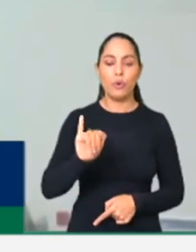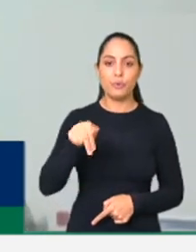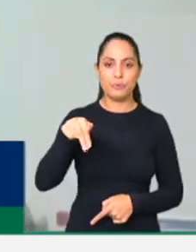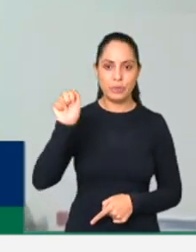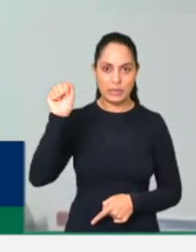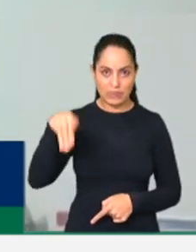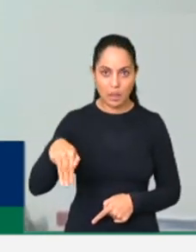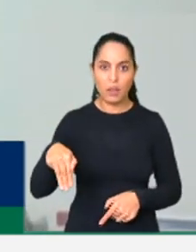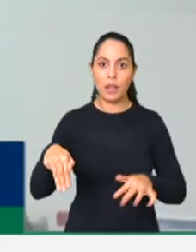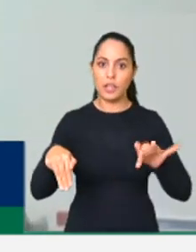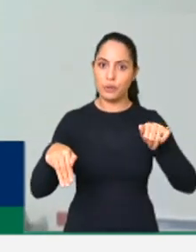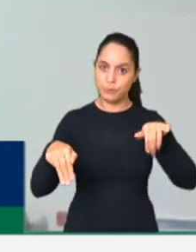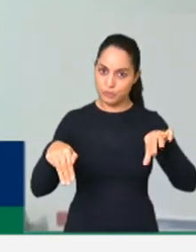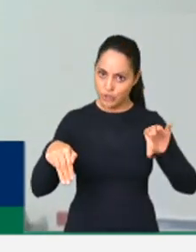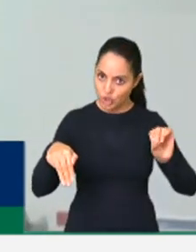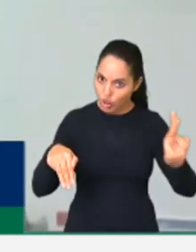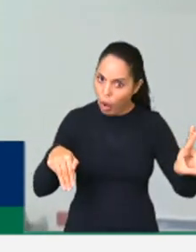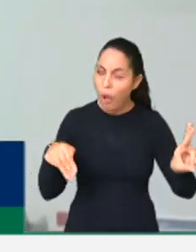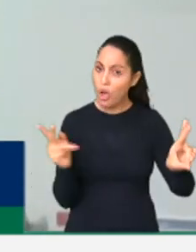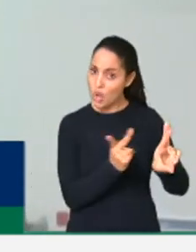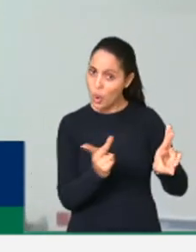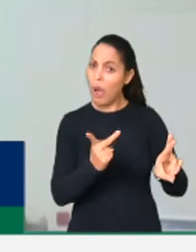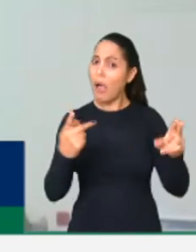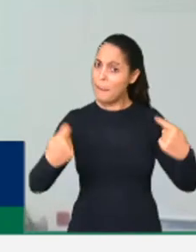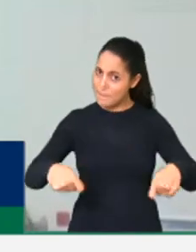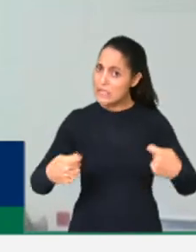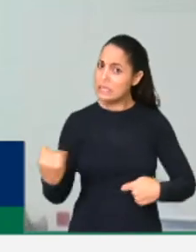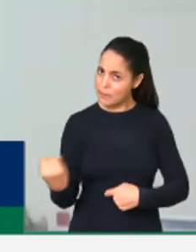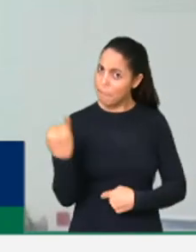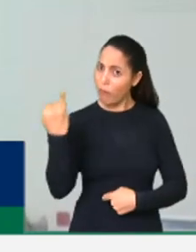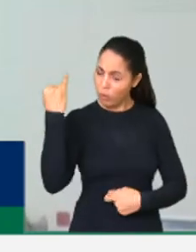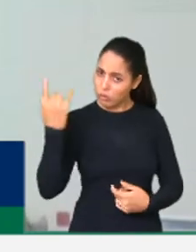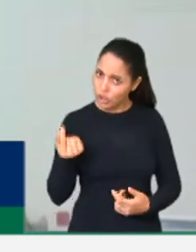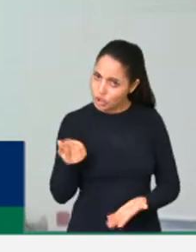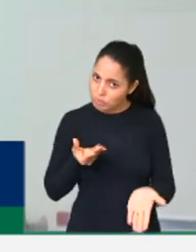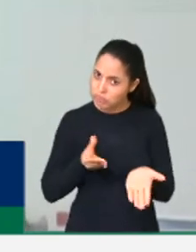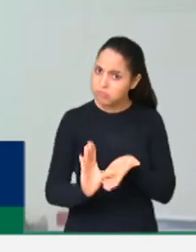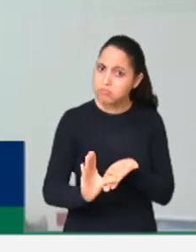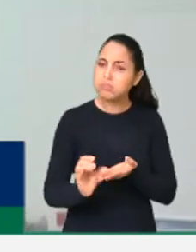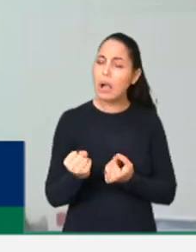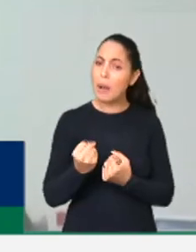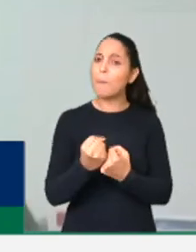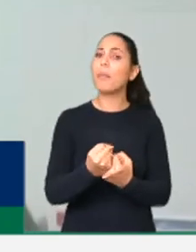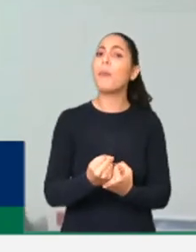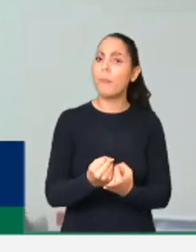DO IBAMA, DA FUNAI, CADÊ O RECURSO PARA PROTEGER AS DE UMA FISCALIZAÇÕES, MONITORAMENTO, CADÊ O RECURSO TERRAS INDÍGENAS, CADÊ OS RECURSOS PARA PROGRAMAS DE